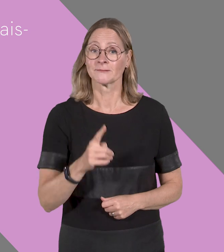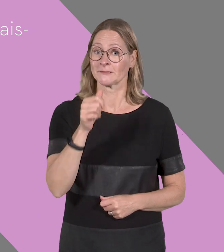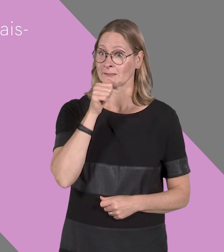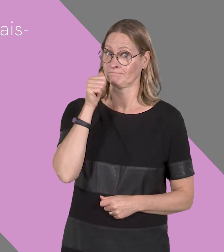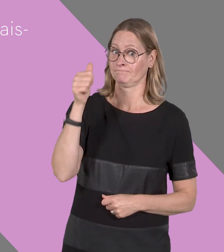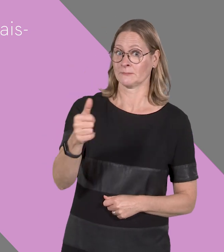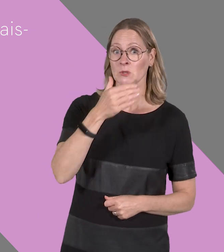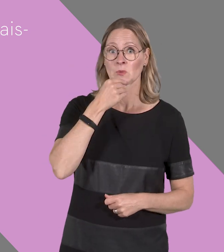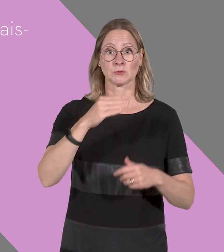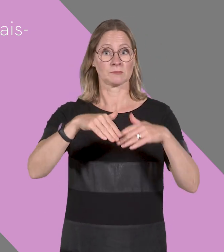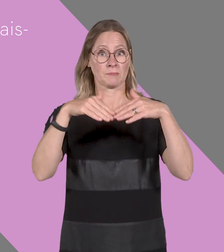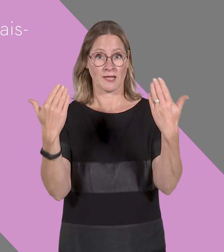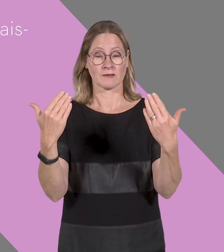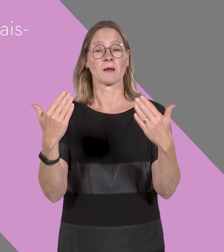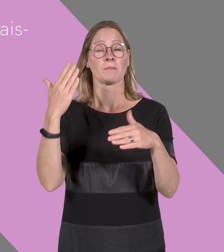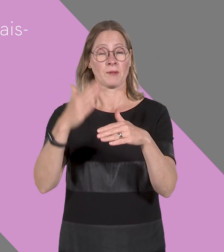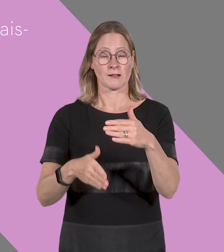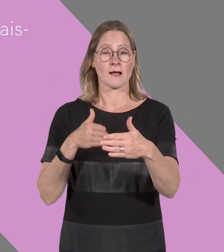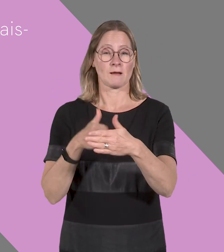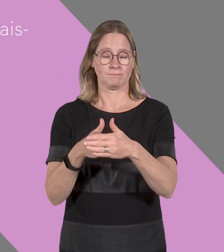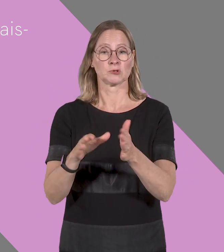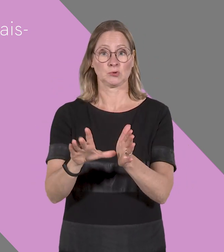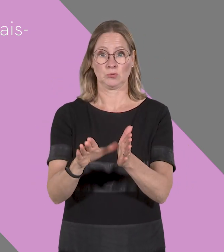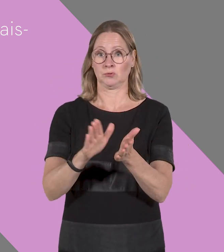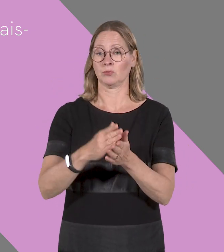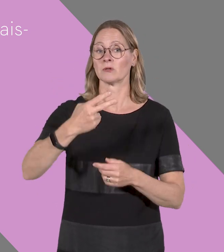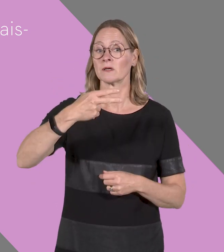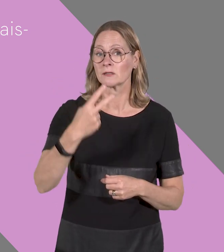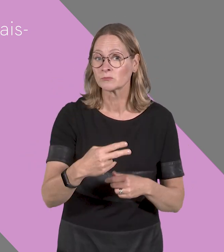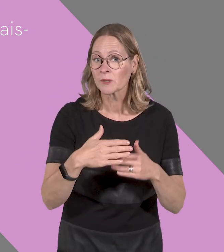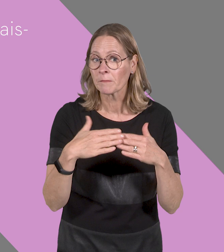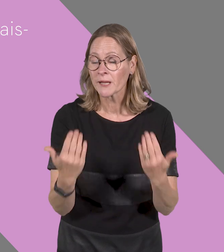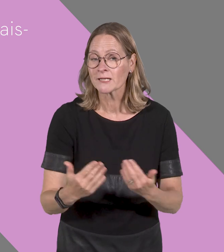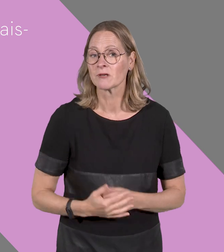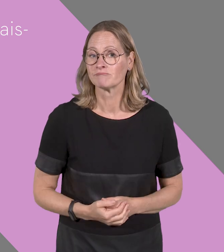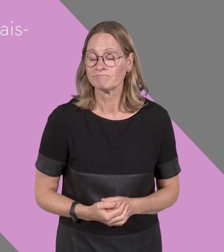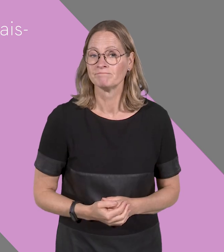Ilmoittautuminen nuorisopäiville päättyy 20. syyskuuta, -